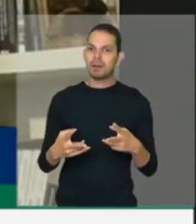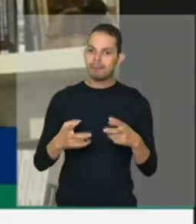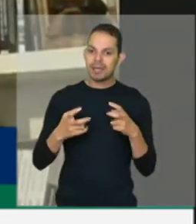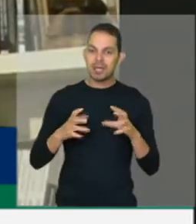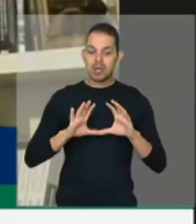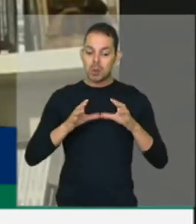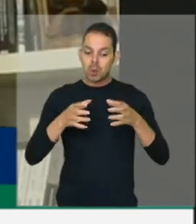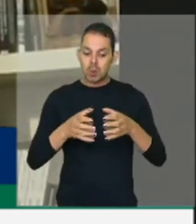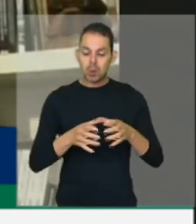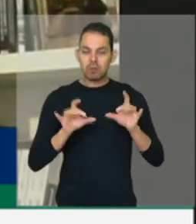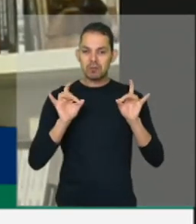E MESES... QUE SE CRIOU... UM CAMAROTE... PRIVADO DE VACINA